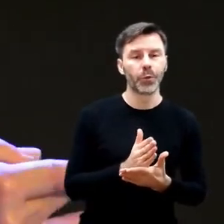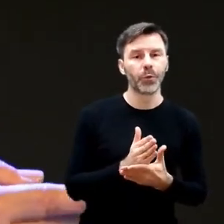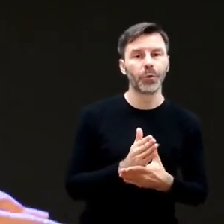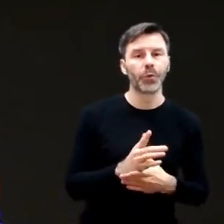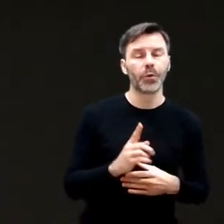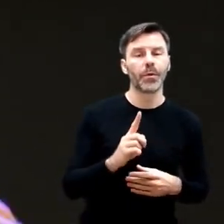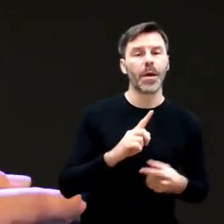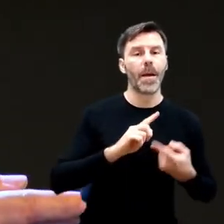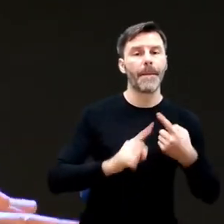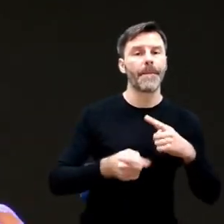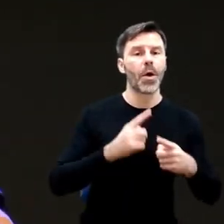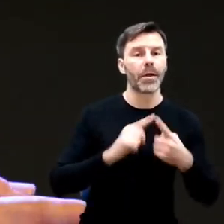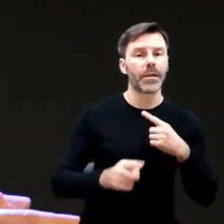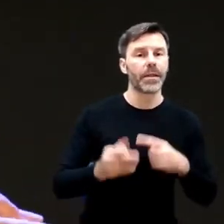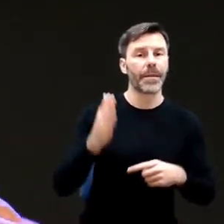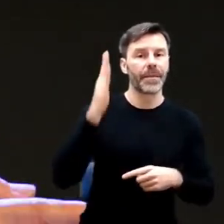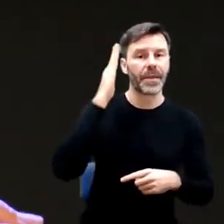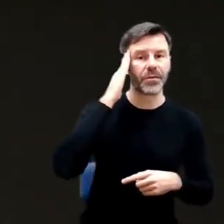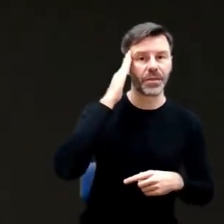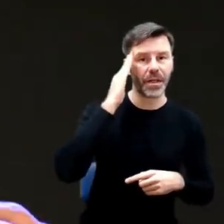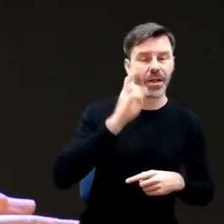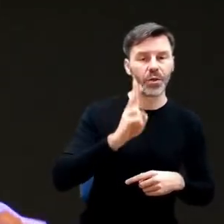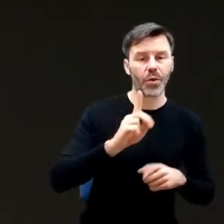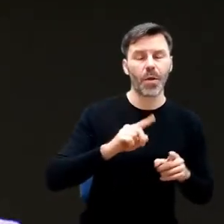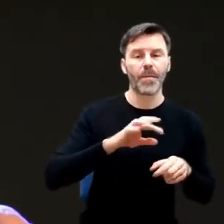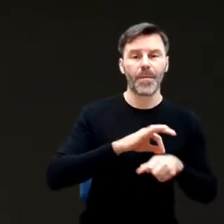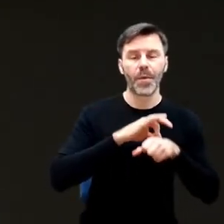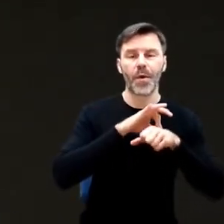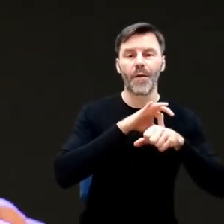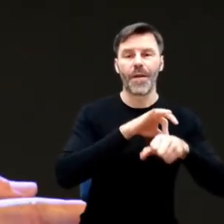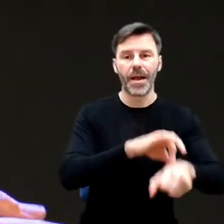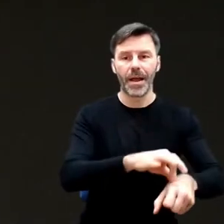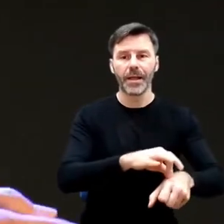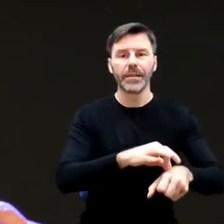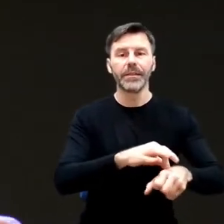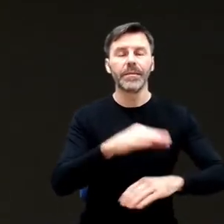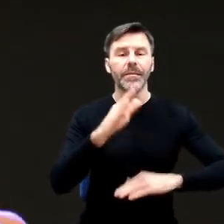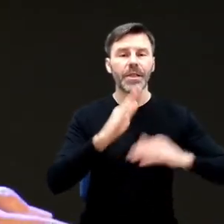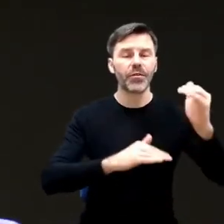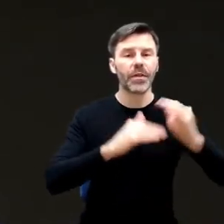podmiotami, które prowadzą inwestycje mieszkaniowe, komunalnymi,